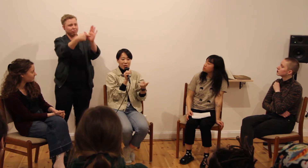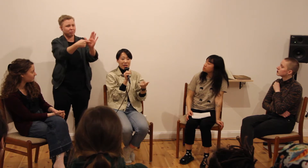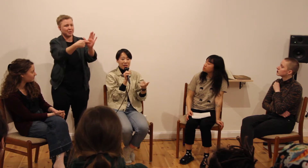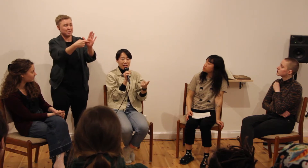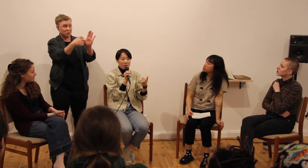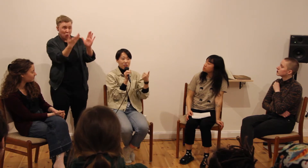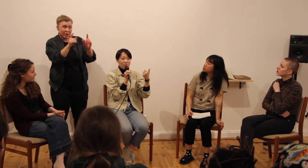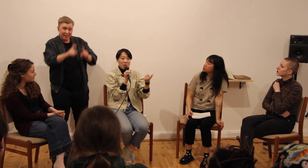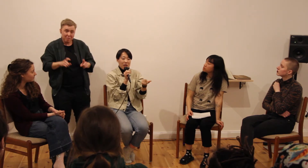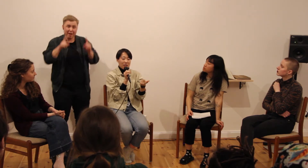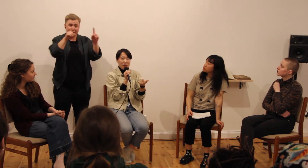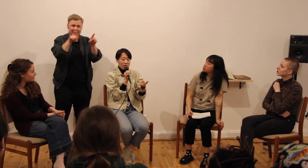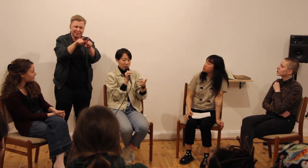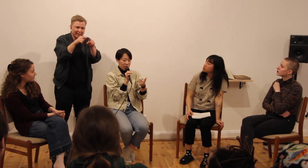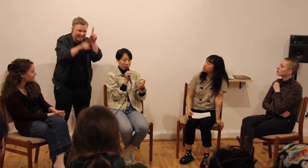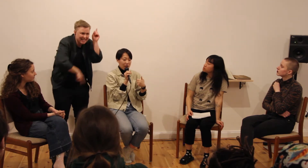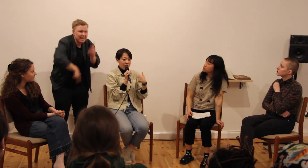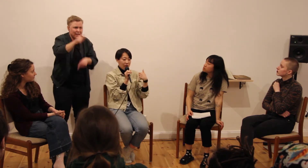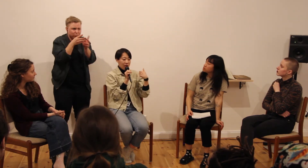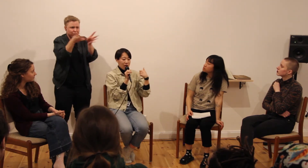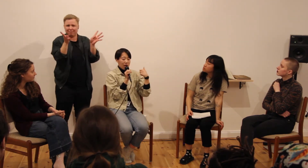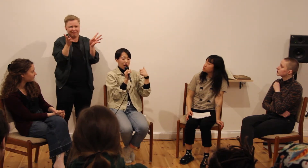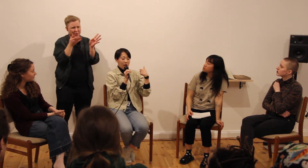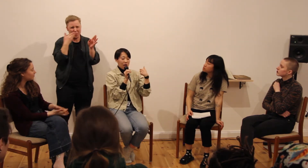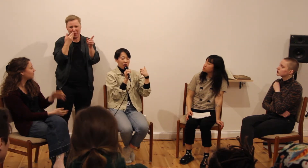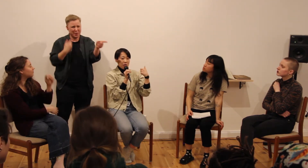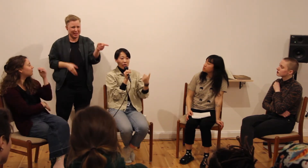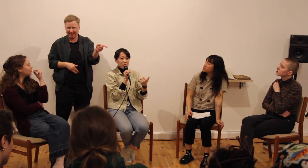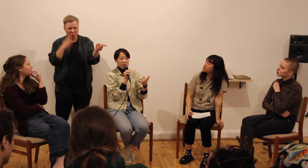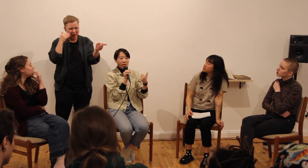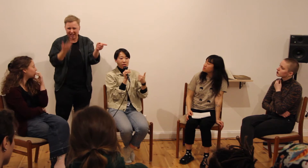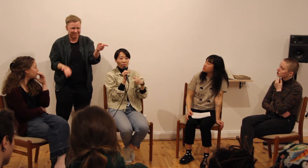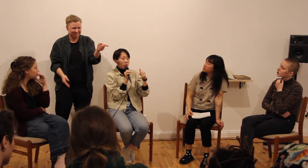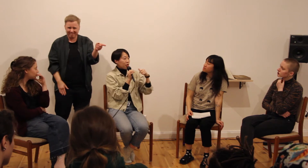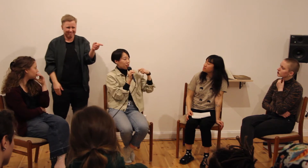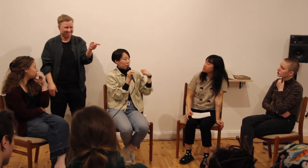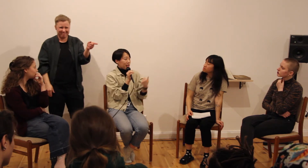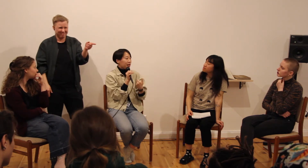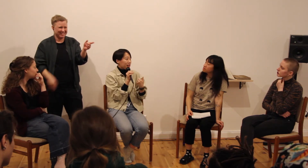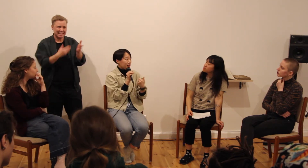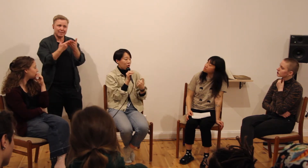weil die koreanische Gesellschaft eine monokulturelle Gesellschaft ist.